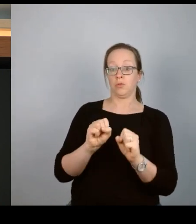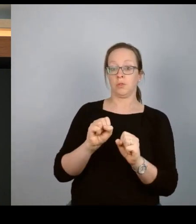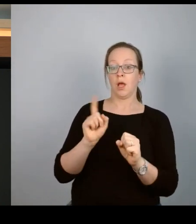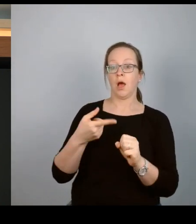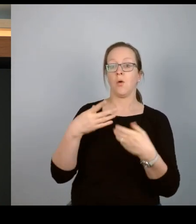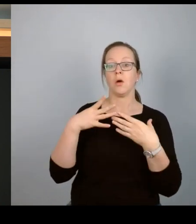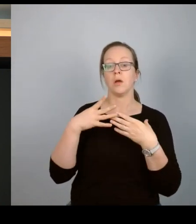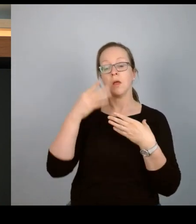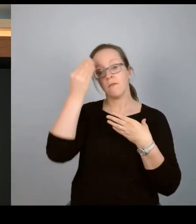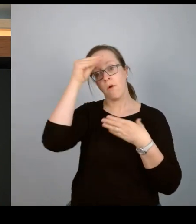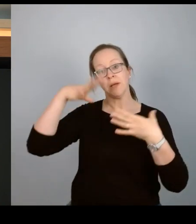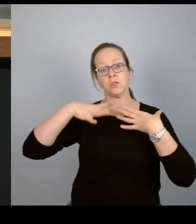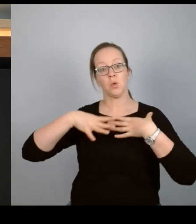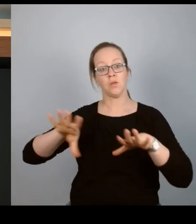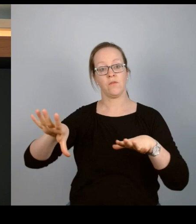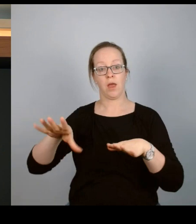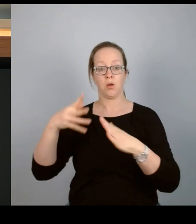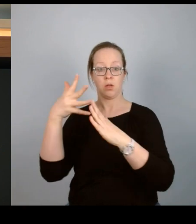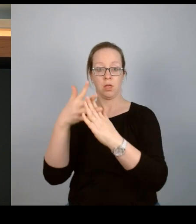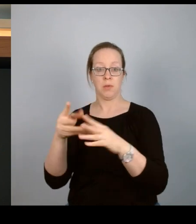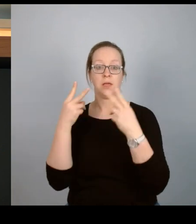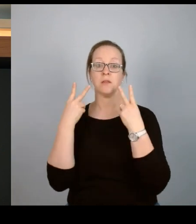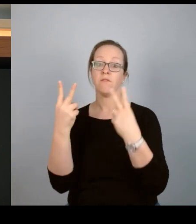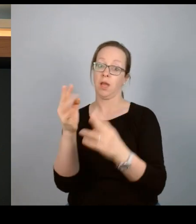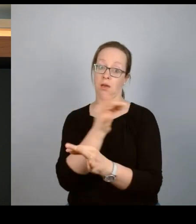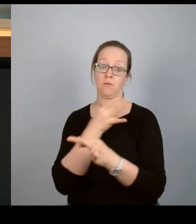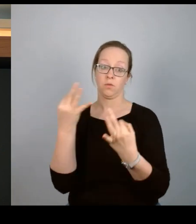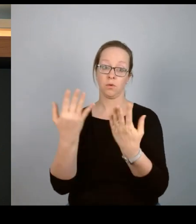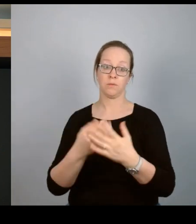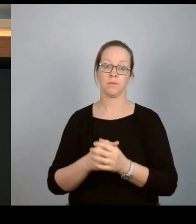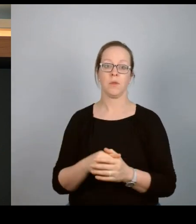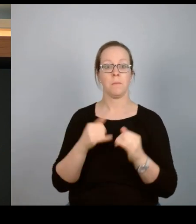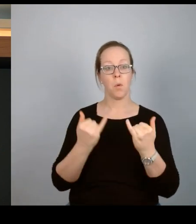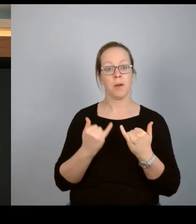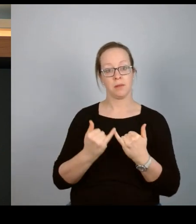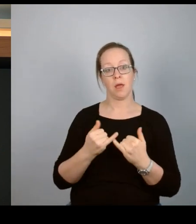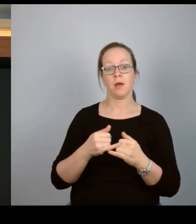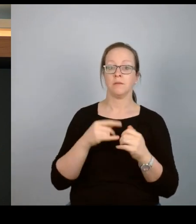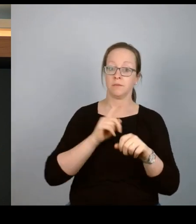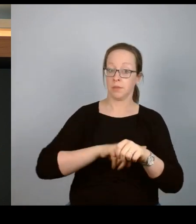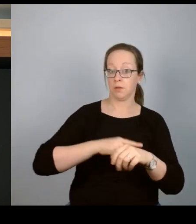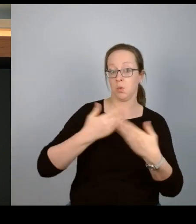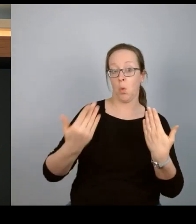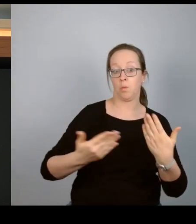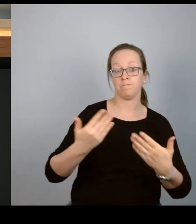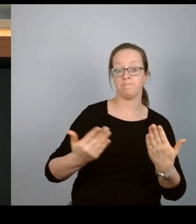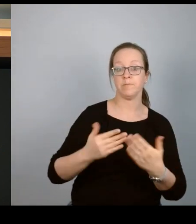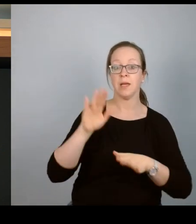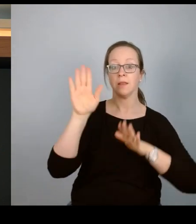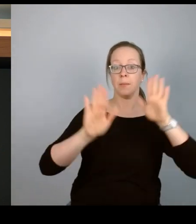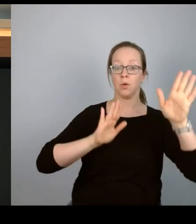ist das nicht nur eine wirksame Waffe gegen Fake News, sondern dann ist es zugleich ein Boost für die